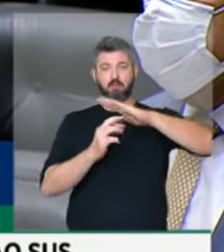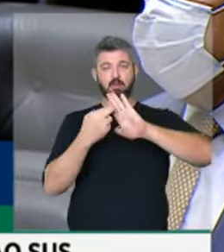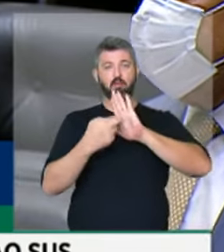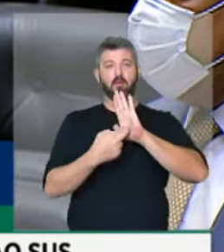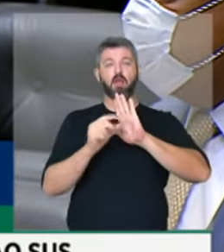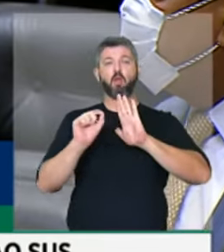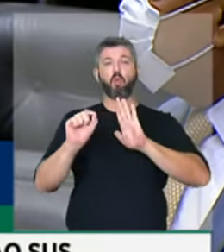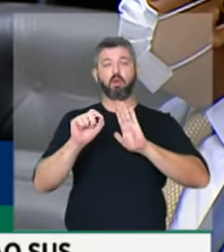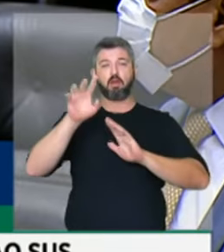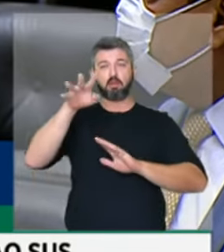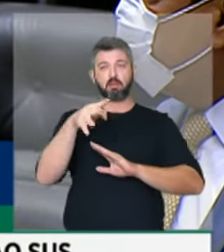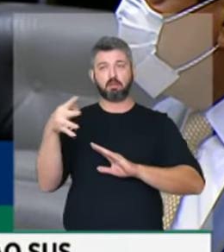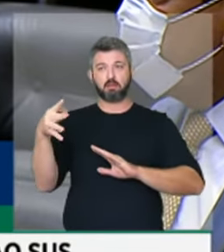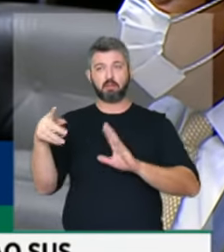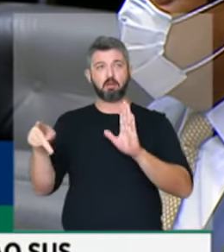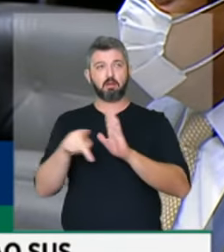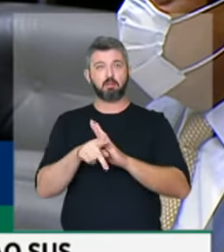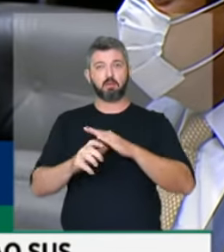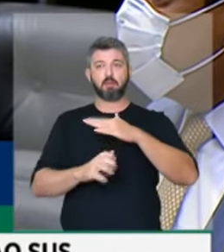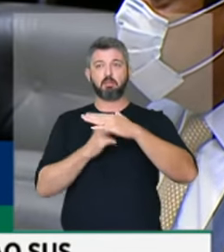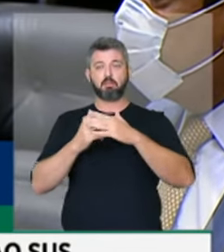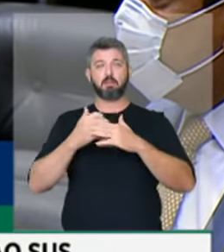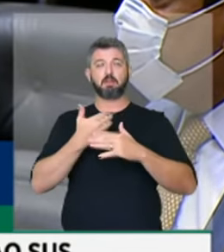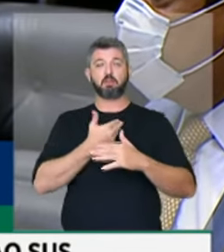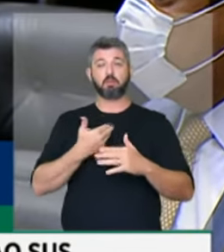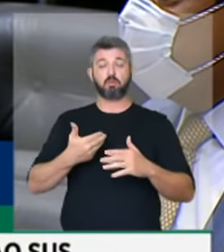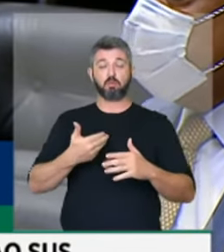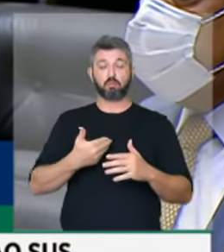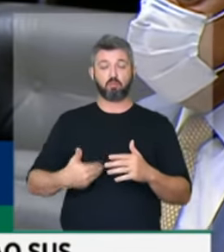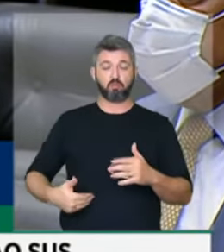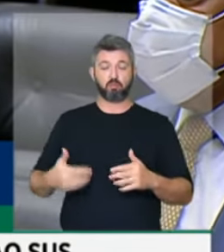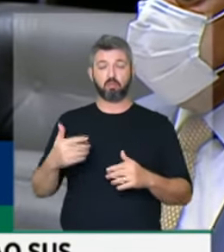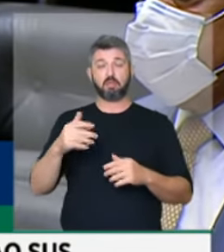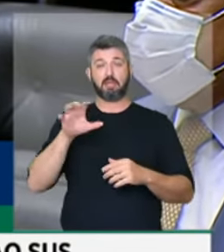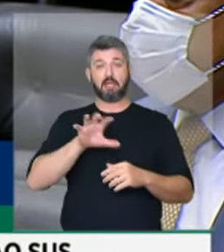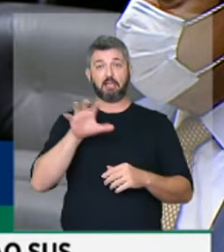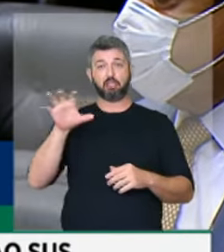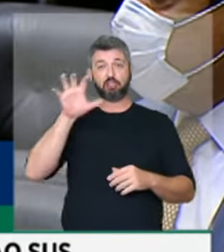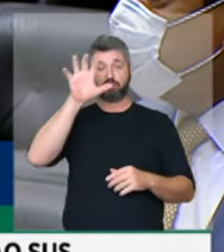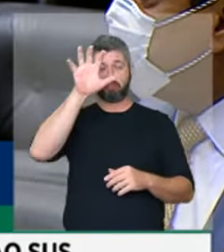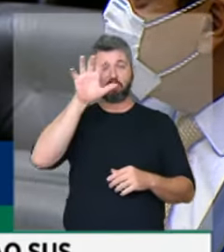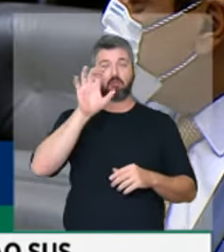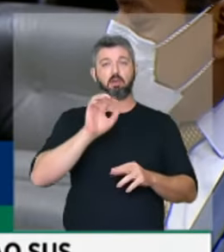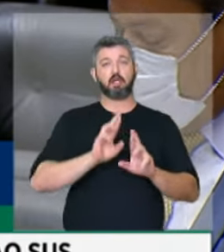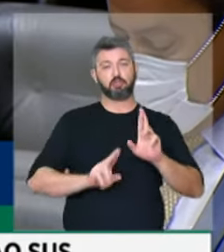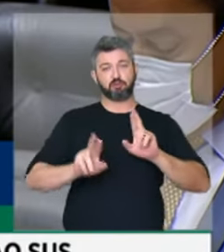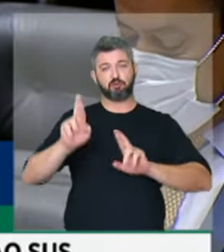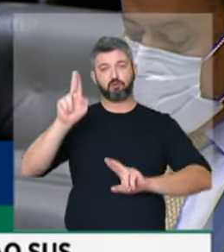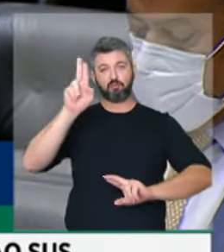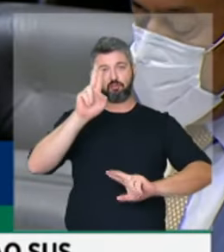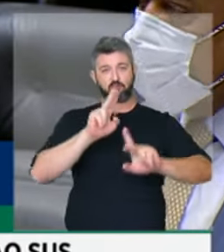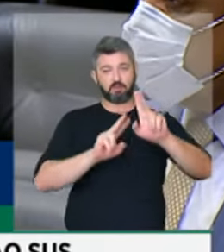DAS OPERADORAS DE SAÚDE POR REGIÃO, QUE A REALIDADE DE CADA REGIÃO, É UMA. E ACHAMOS QUE ESTÁ BEM ATENDIDO COM PROPOSTA DO RELATOR PORQUE